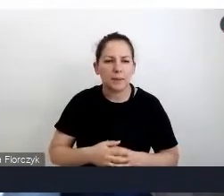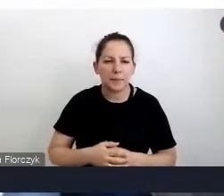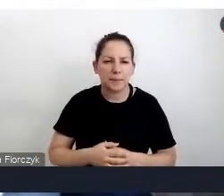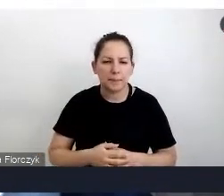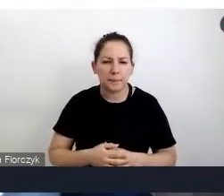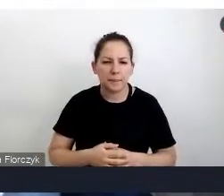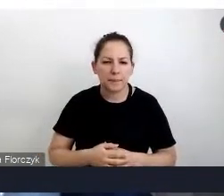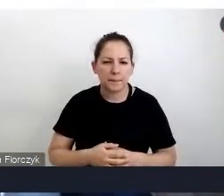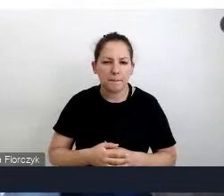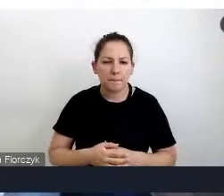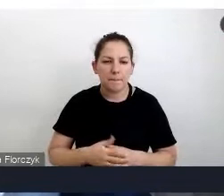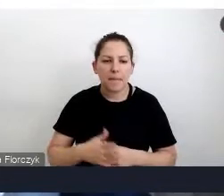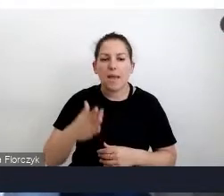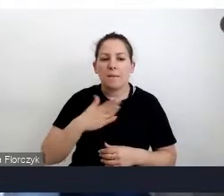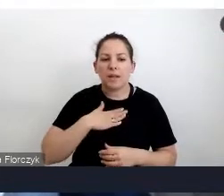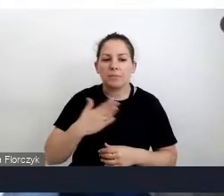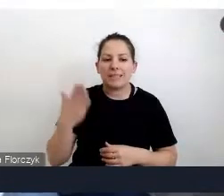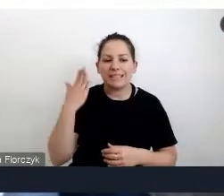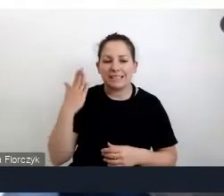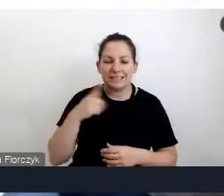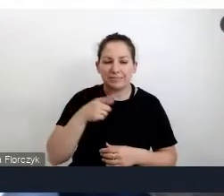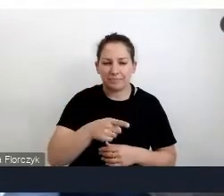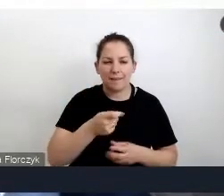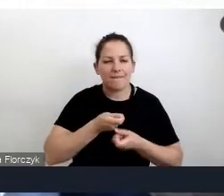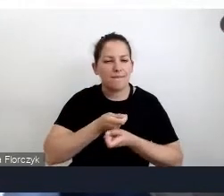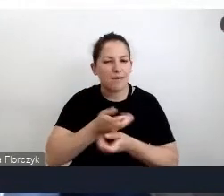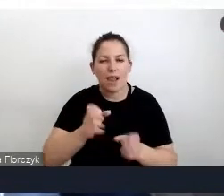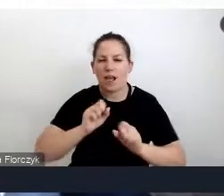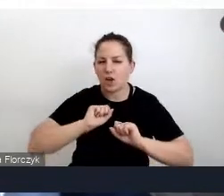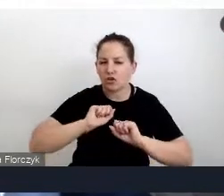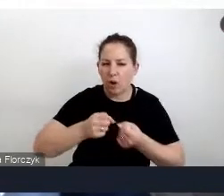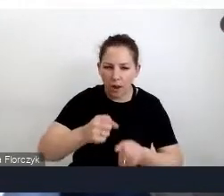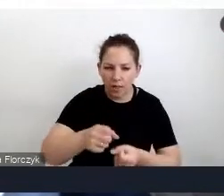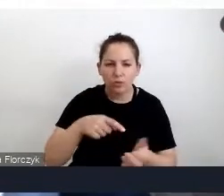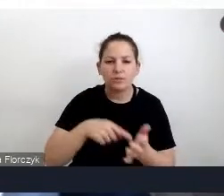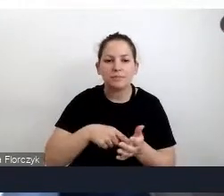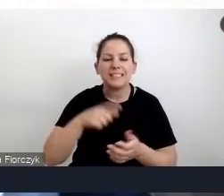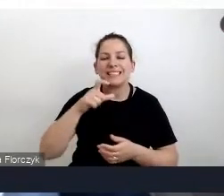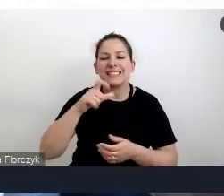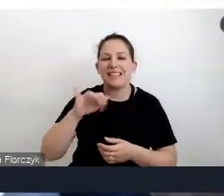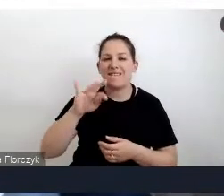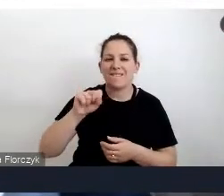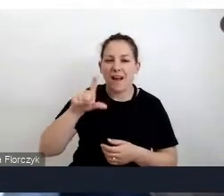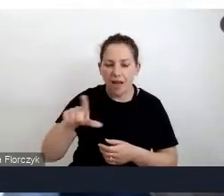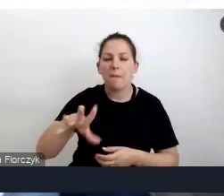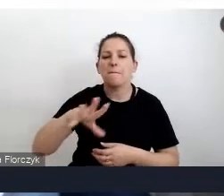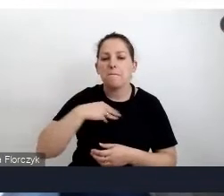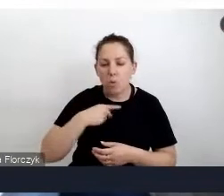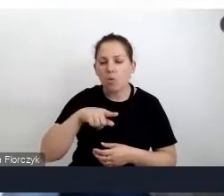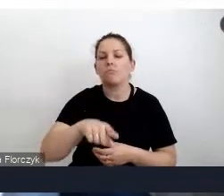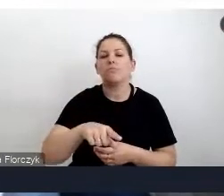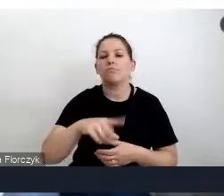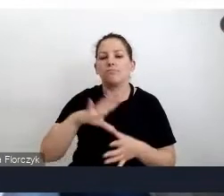Mieliśmy w ostatnim czasie wiele działalności, w ramach których CIFAL mógł nawiązywać wiele kontaktów,